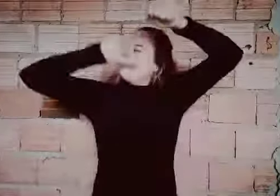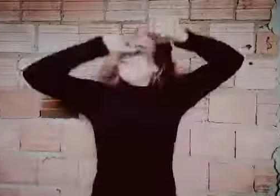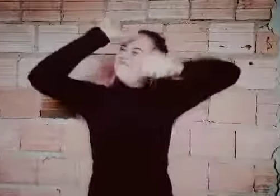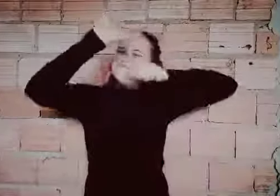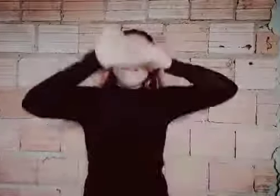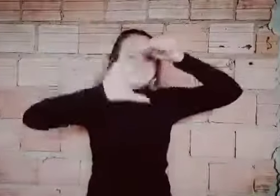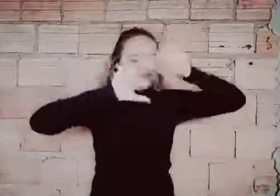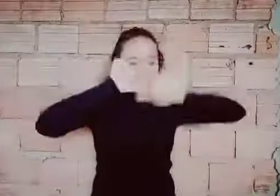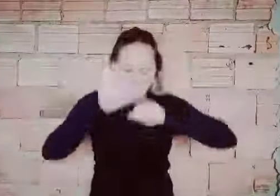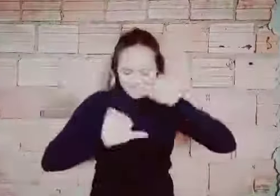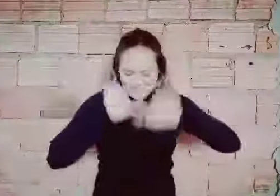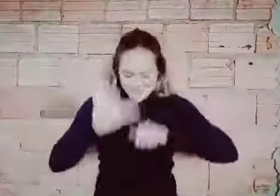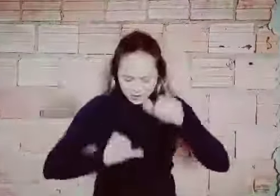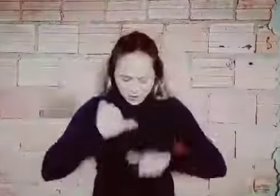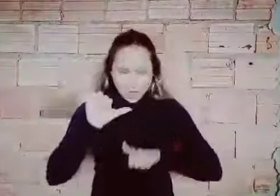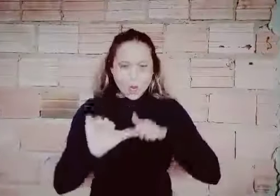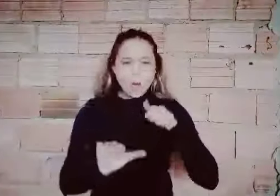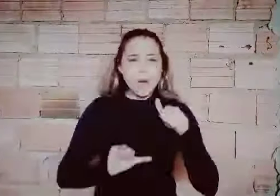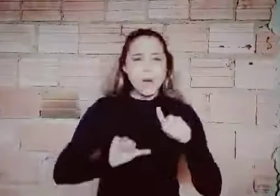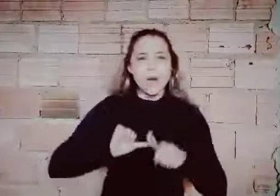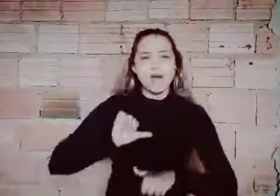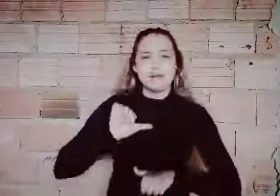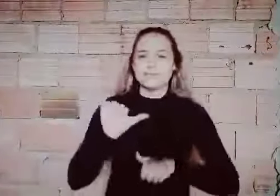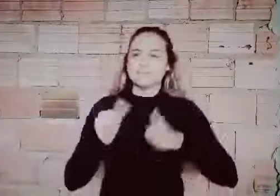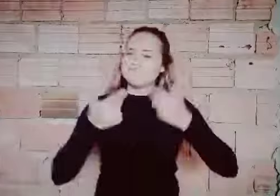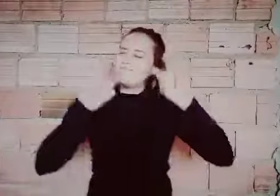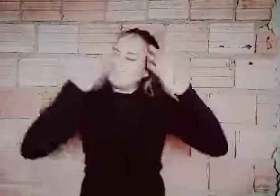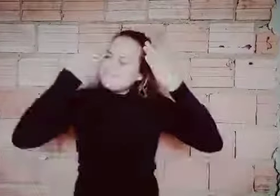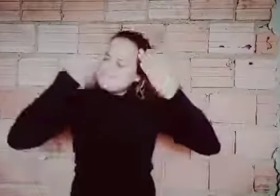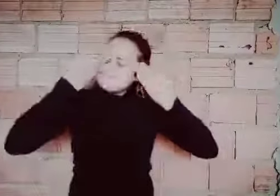Transforme o meu ser